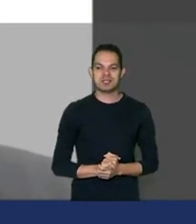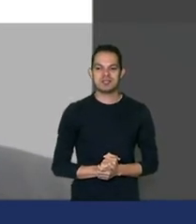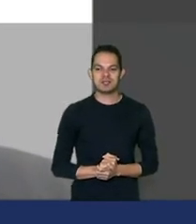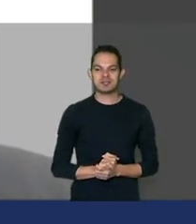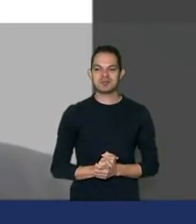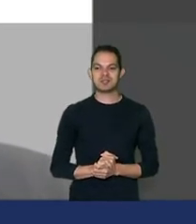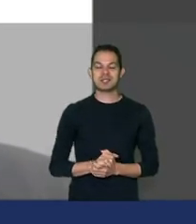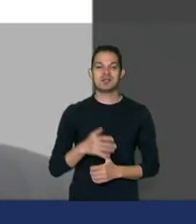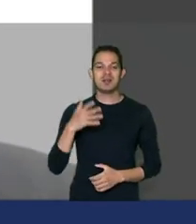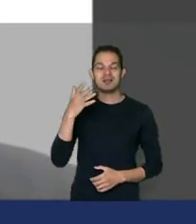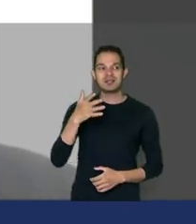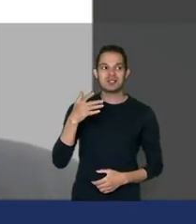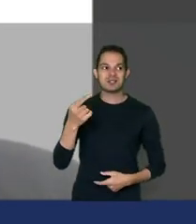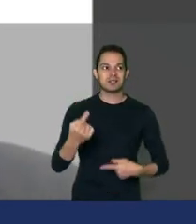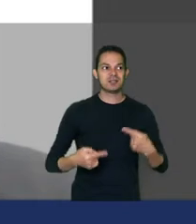AS, DOS IDOSOS, QUE FAÇA COM